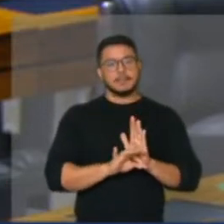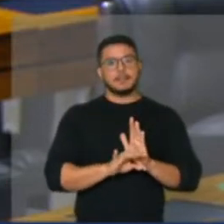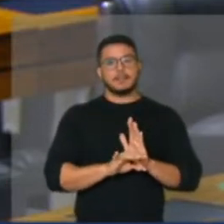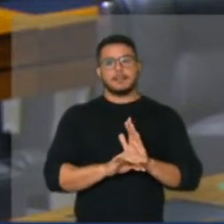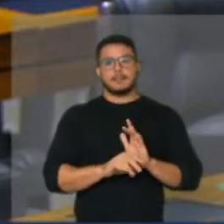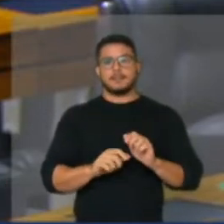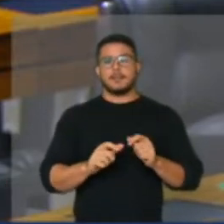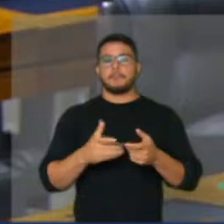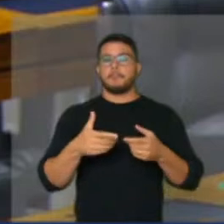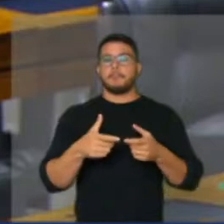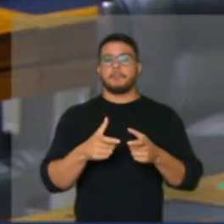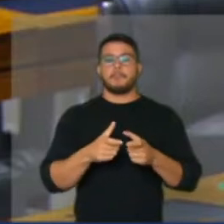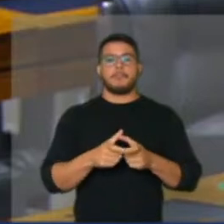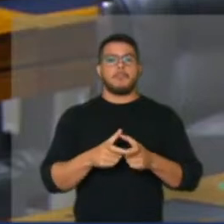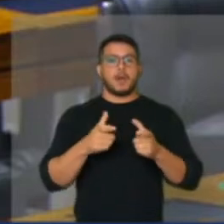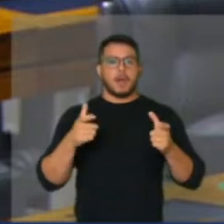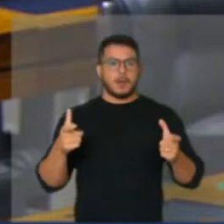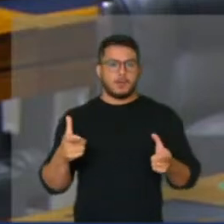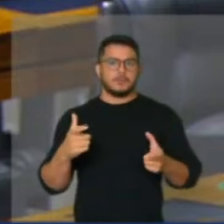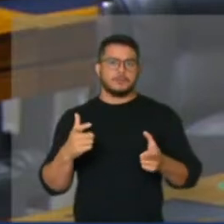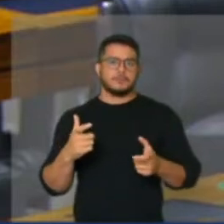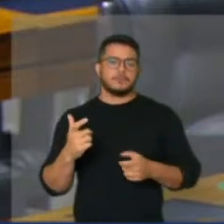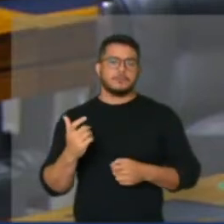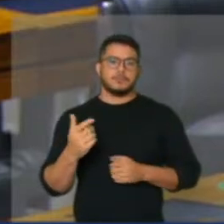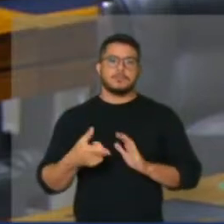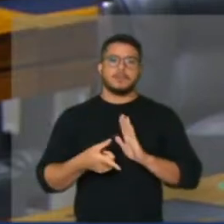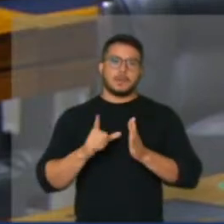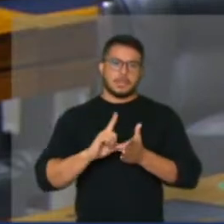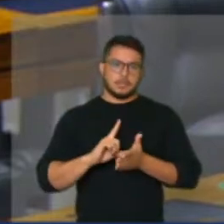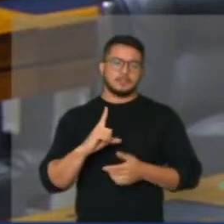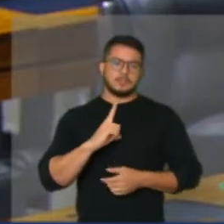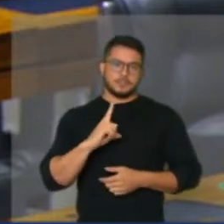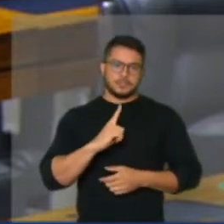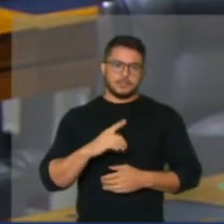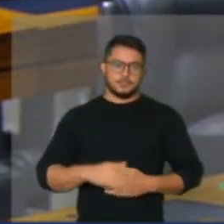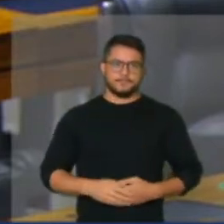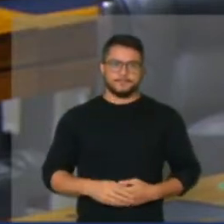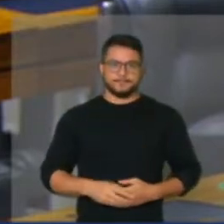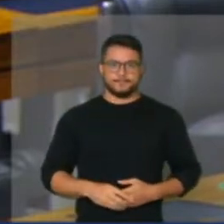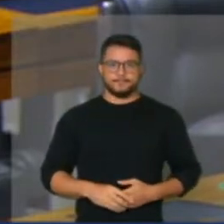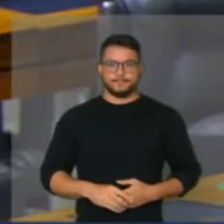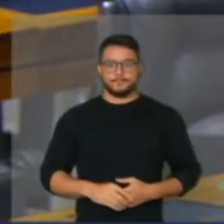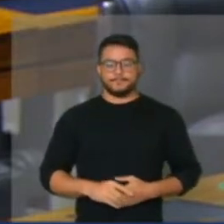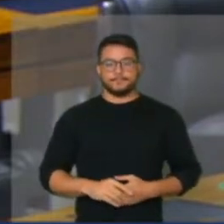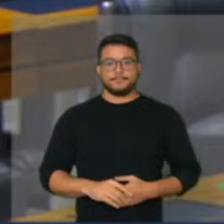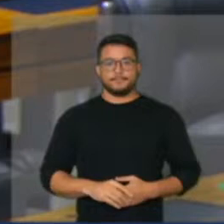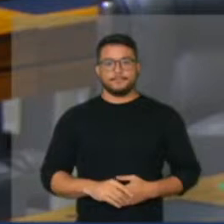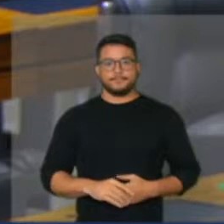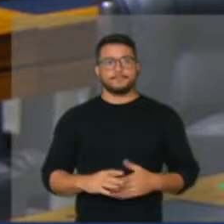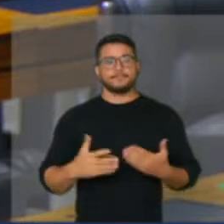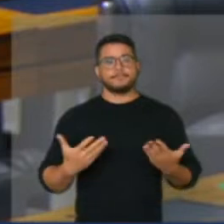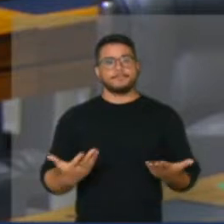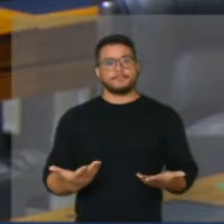PROJETO DO, O TEXTO DO PROJETO ORIGINAL E EFETIVAMENTE, ESSE RELATÓRIO NÃO FOI DE CONHECIMENTO DA COMISSÃO, EU SOU DA COMISSÃO ESPECIAL. ENTÃO V.EXA. QUE É UM